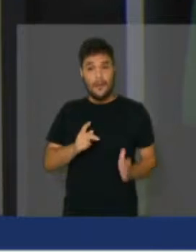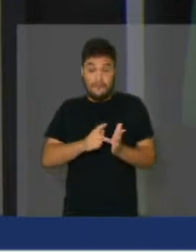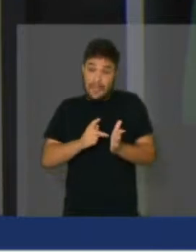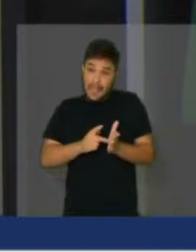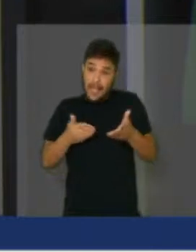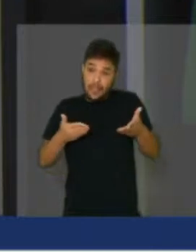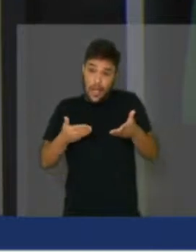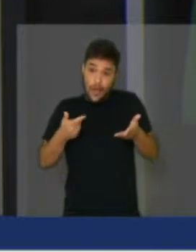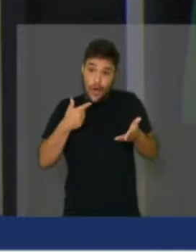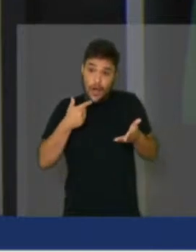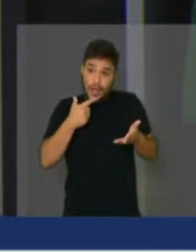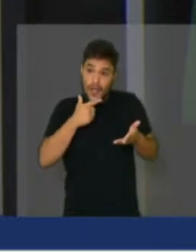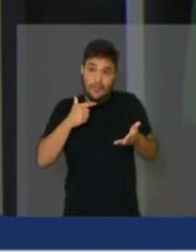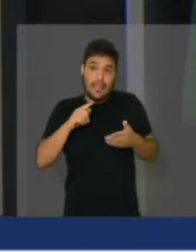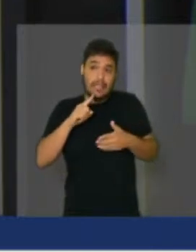AQUI, ELA VAI FICAR AQUI PARA LEMBRAR E PARA EU MESMA